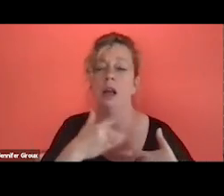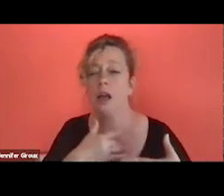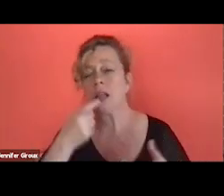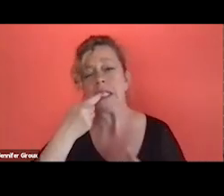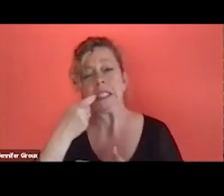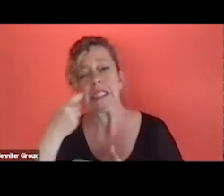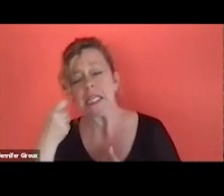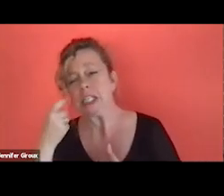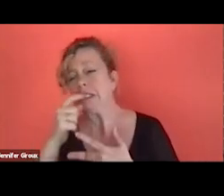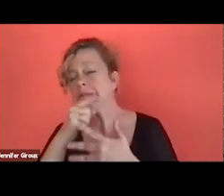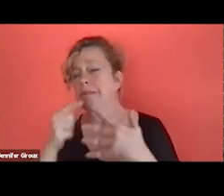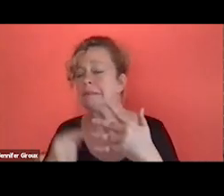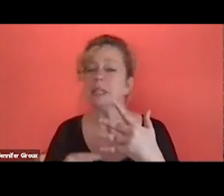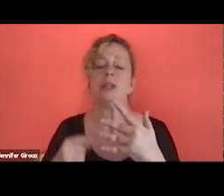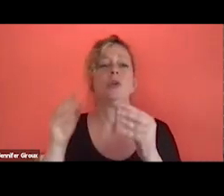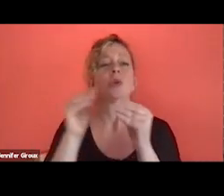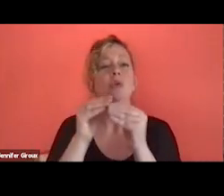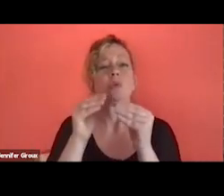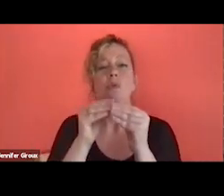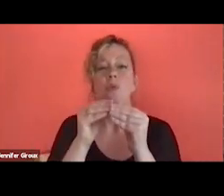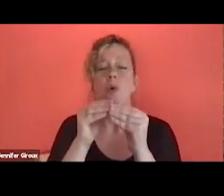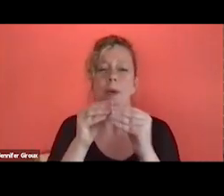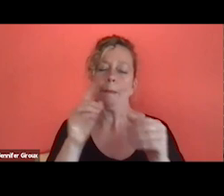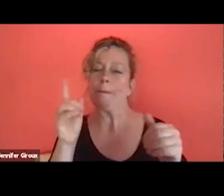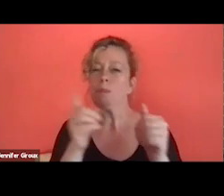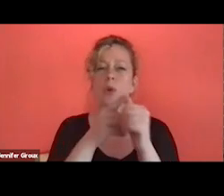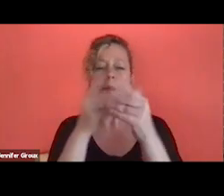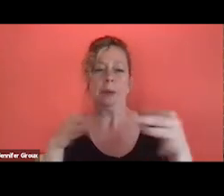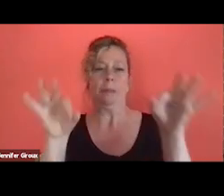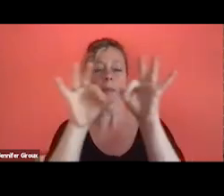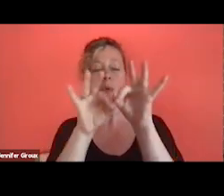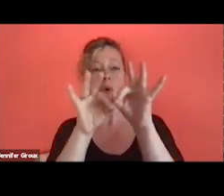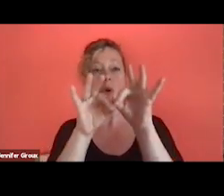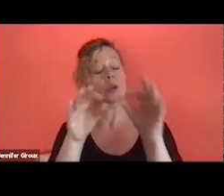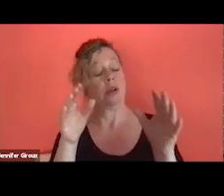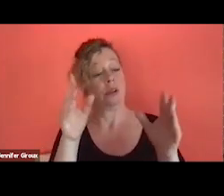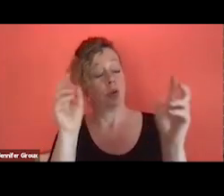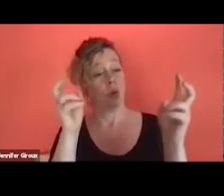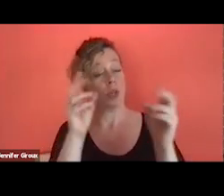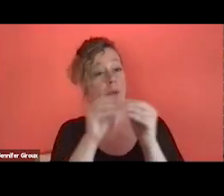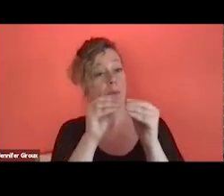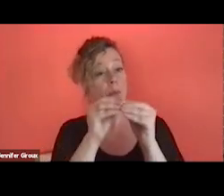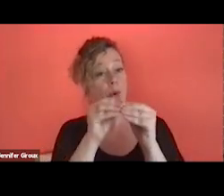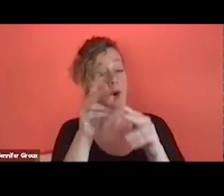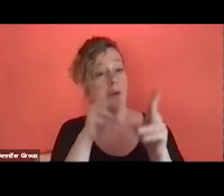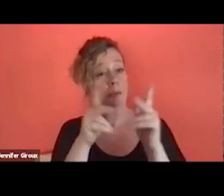realmente nos hemos vuelto mucho más primarios. Ahora, esa cita de que murieron más personas no por ébola que por ébola proviene